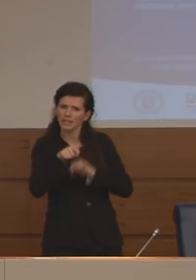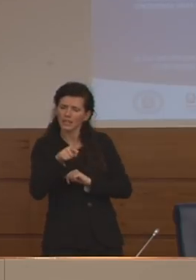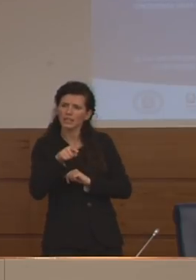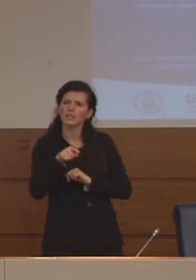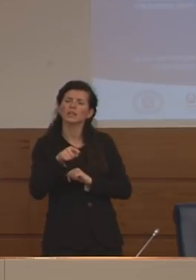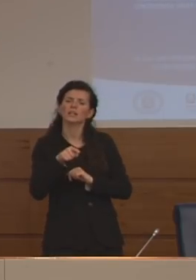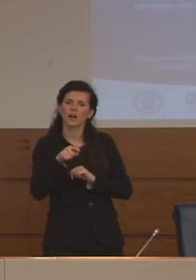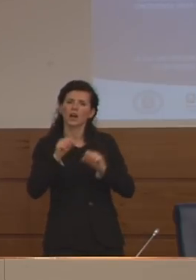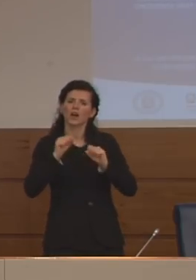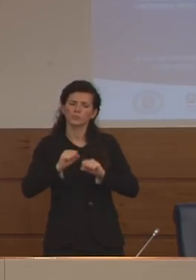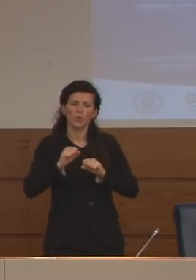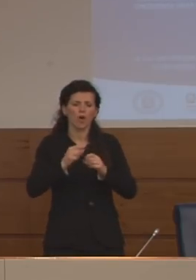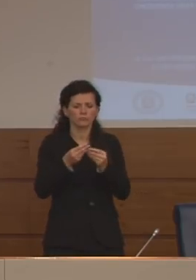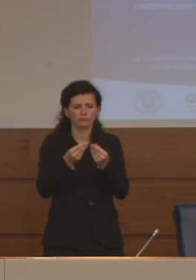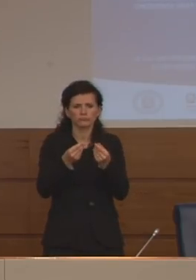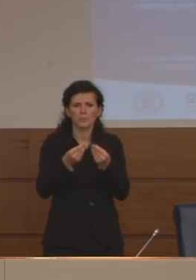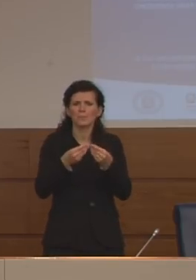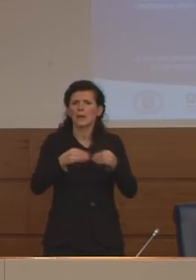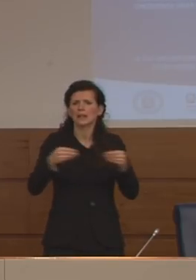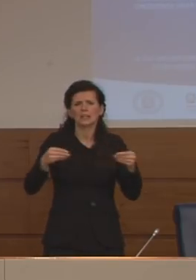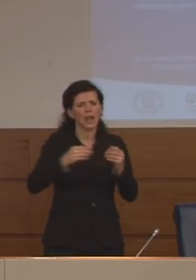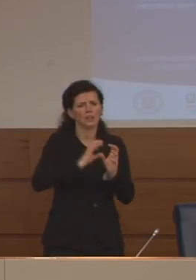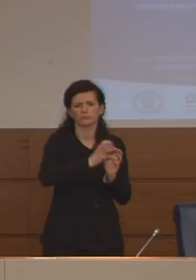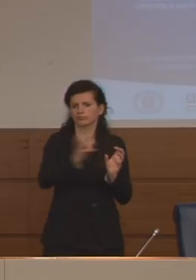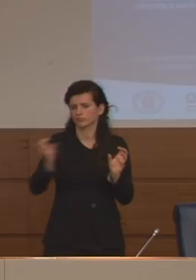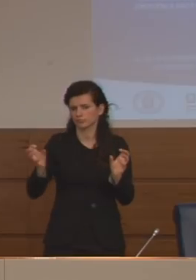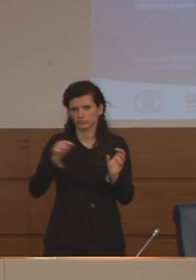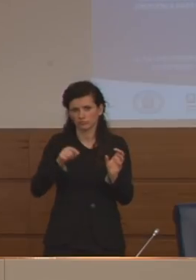di materiale vario e che hanno la finalità, che non sono regolamentate.